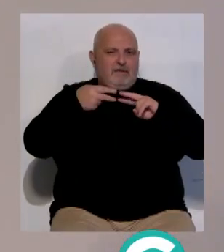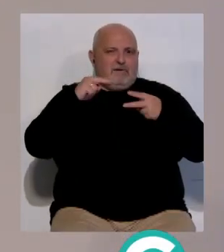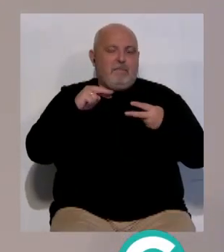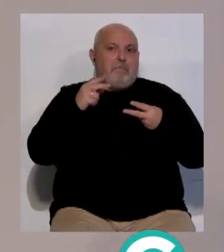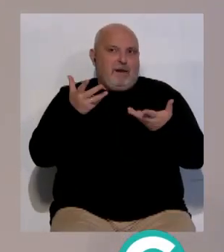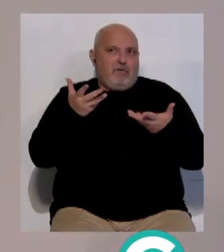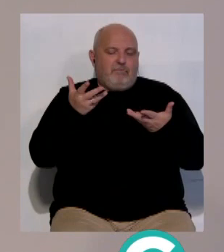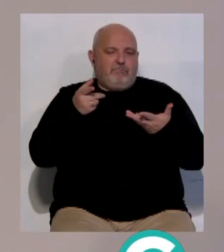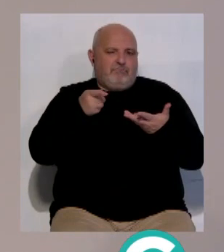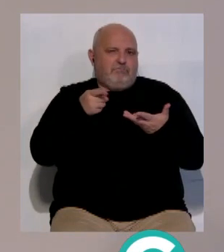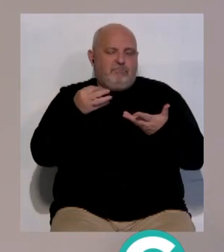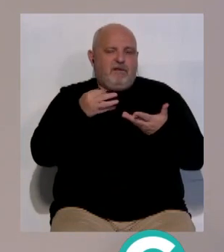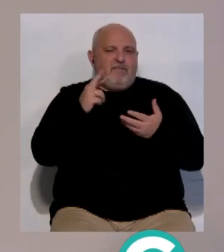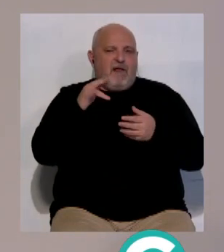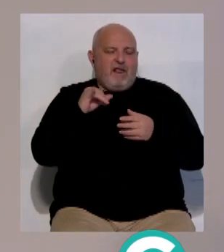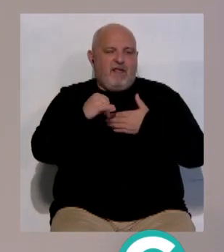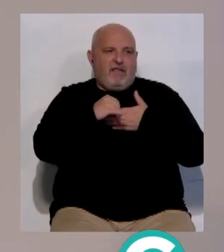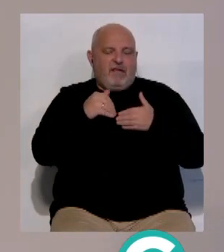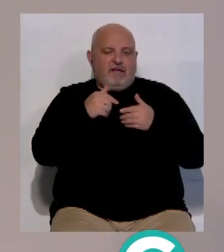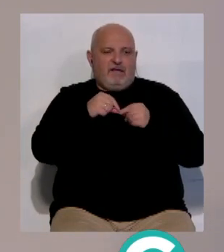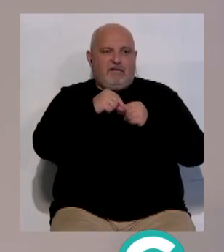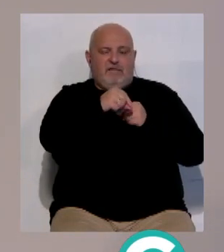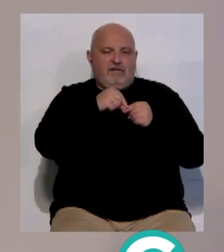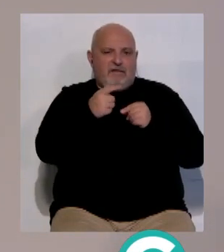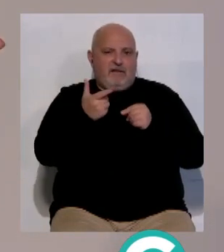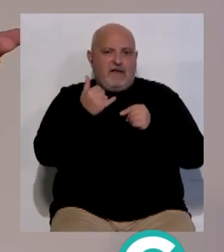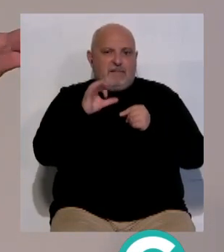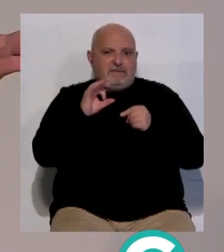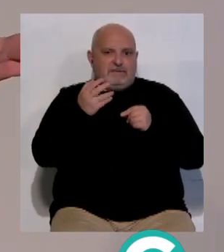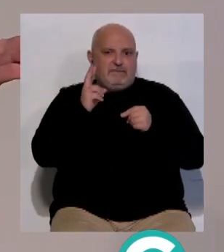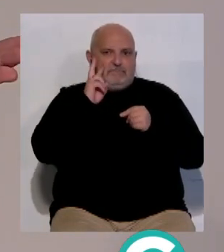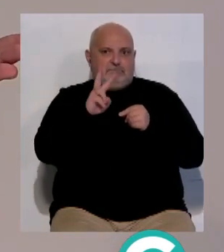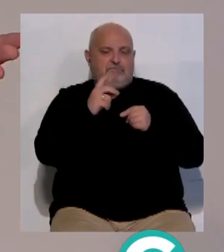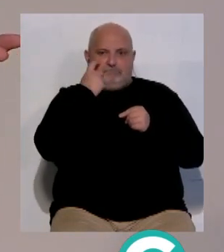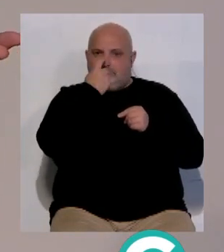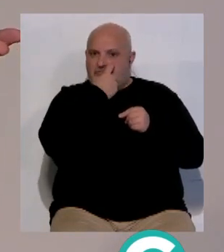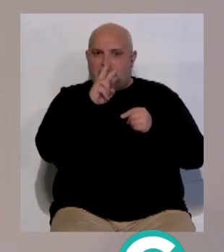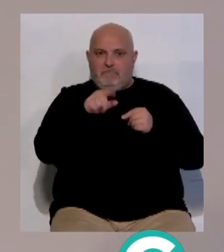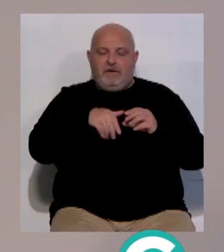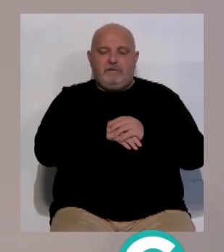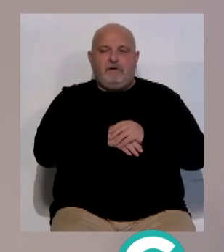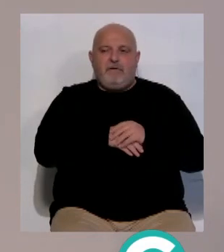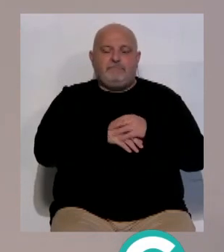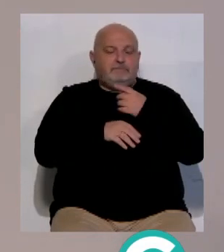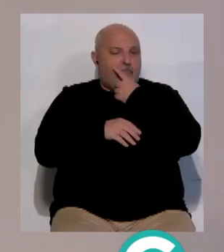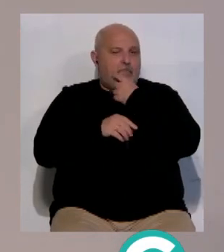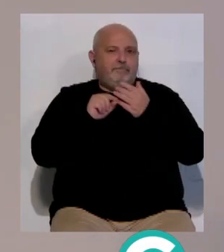que que que falaba la TR la trayectoria de aspa y ya está además has hablado del minuto 35 el